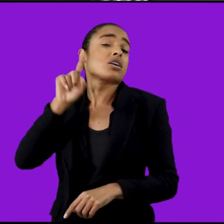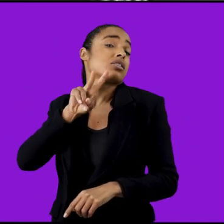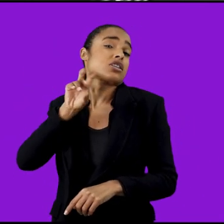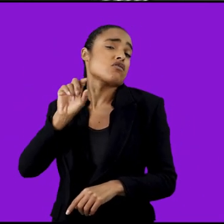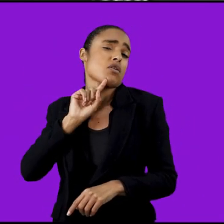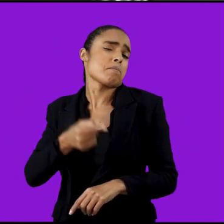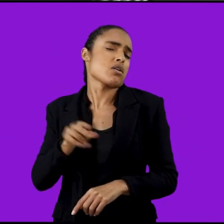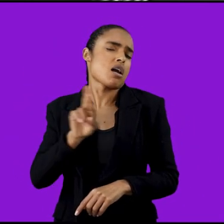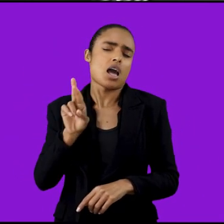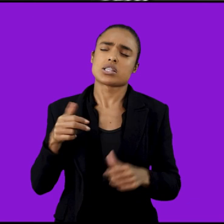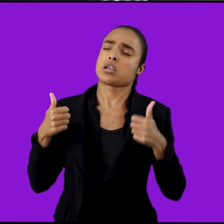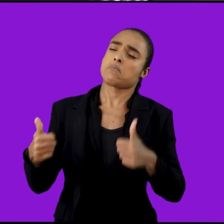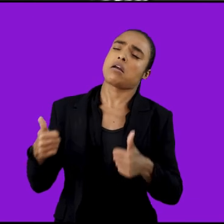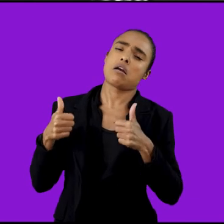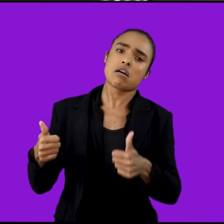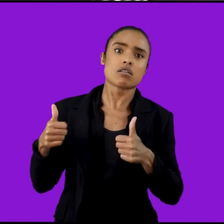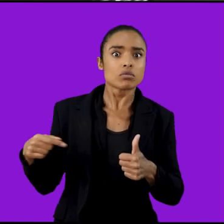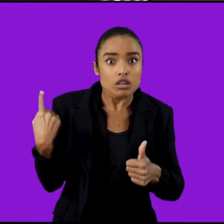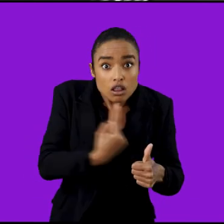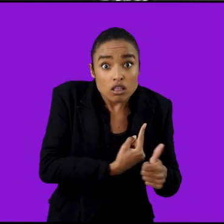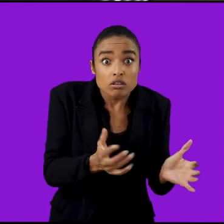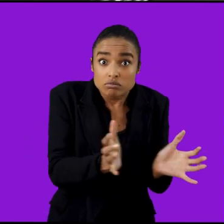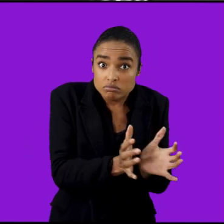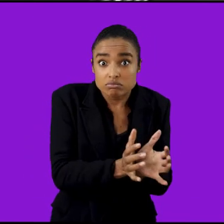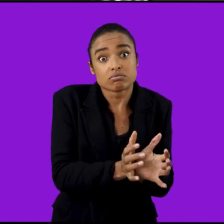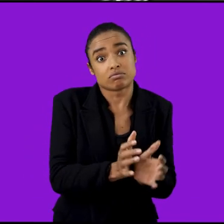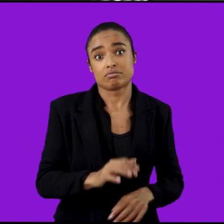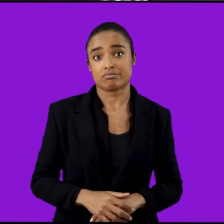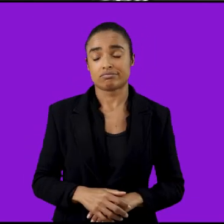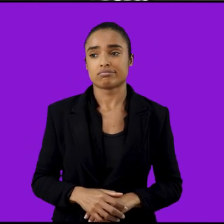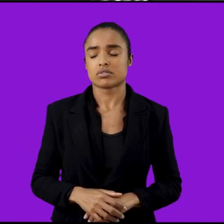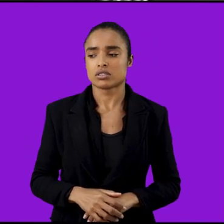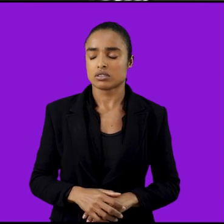que a gente tinha. Ele só inferiu de alguma maneira que vinte mil reais tava muito bom